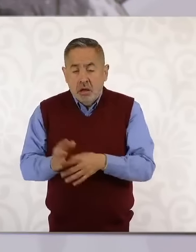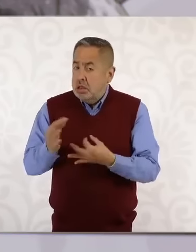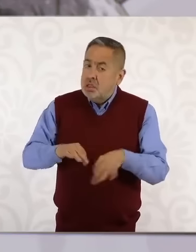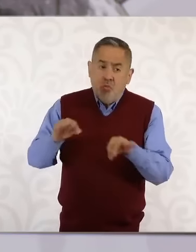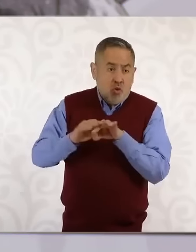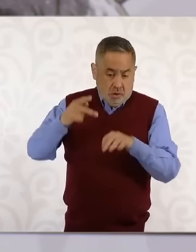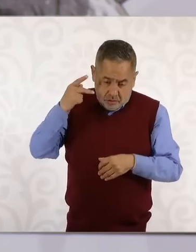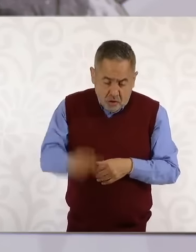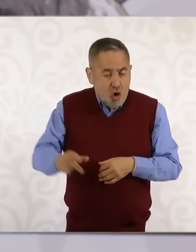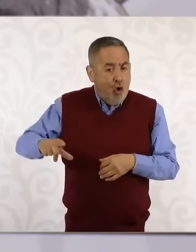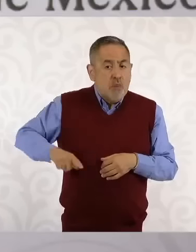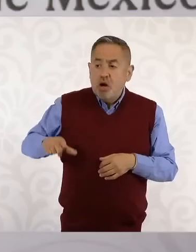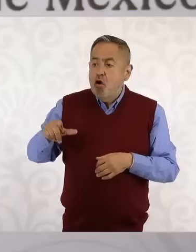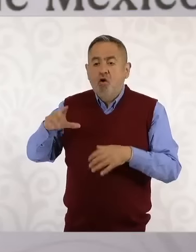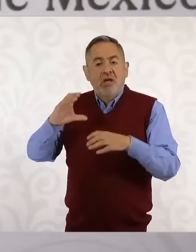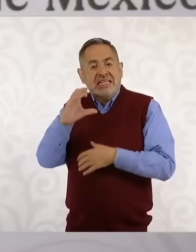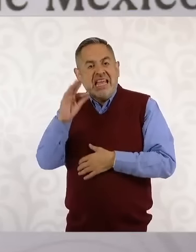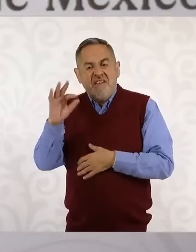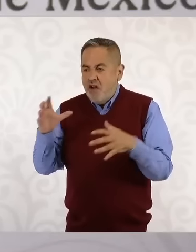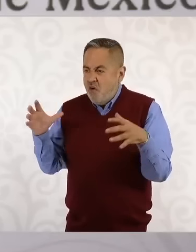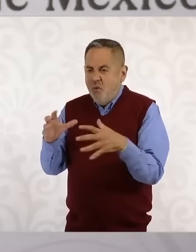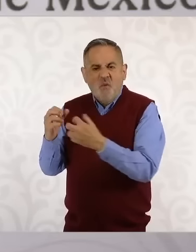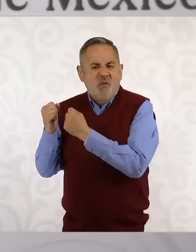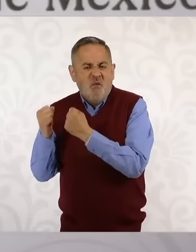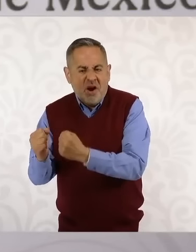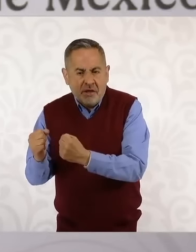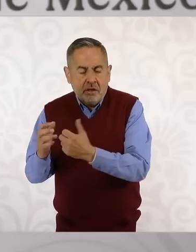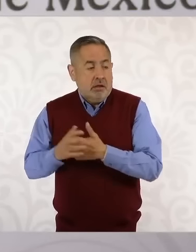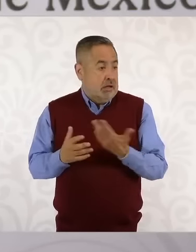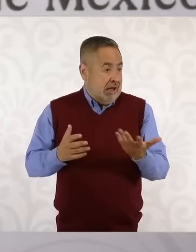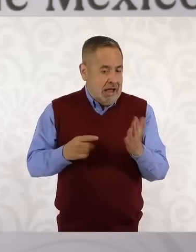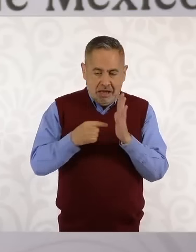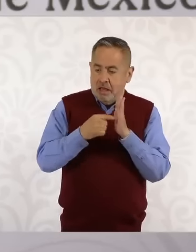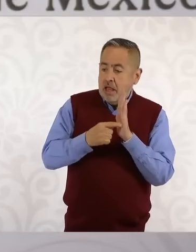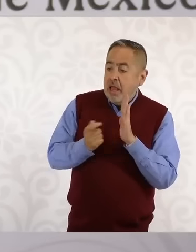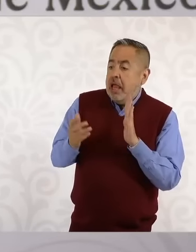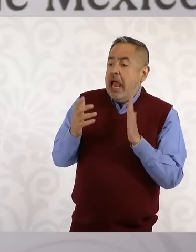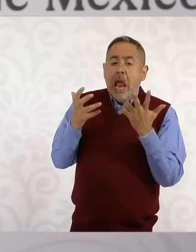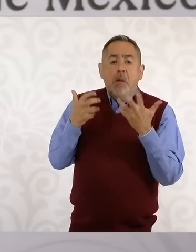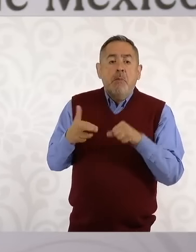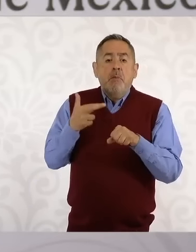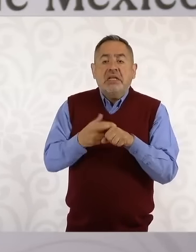electricidad fuerte y en vez de llamarle empresa productiva del Estado, le llamamos